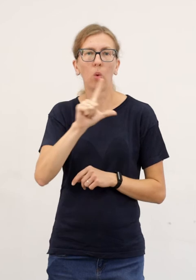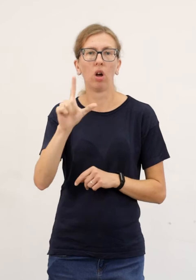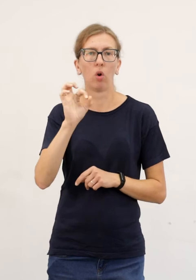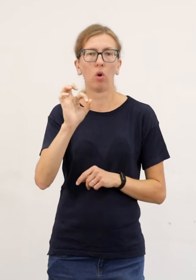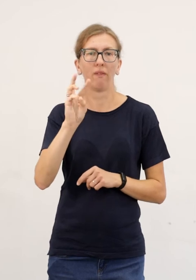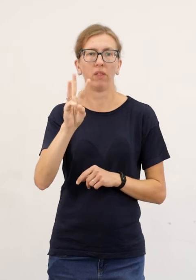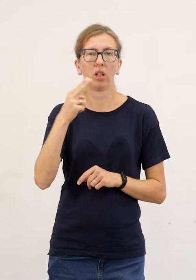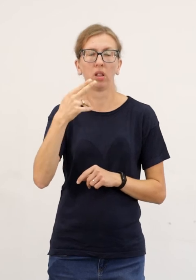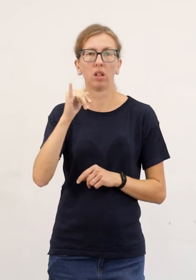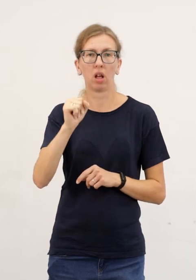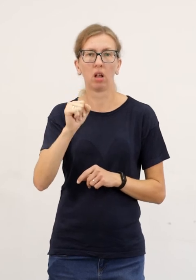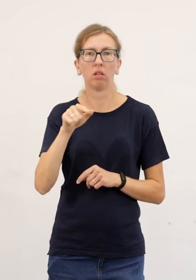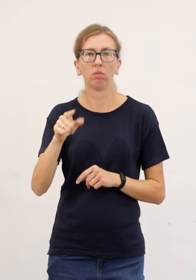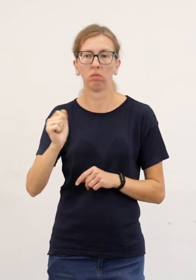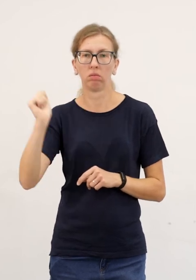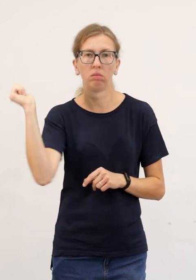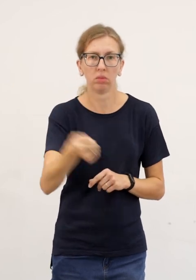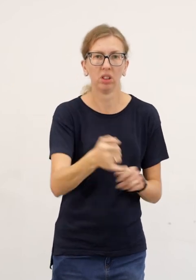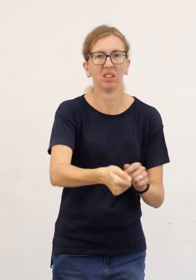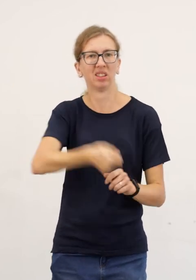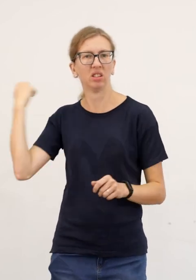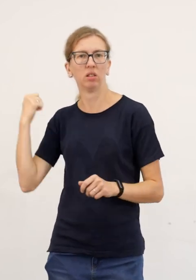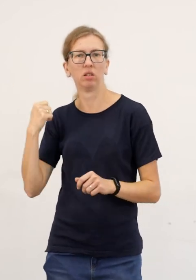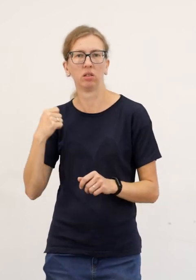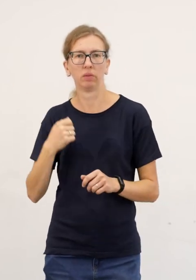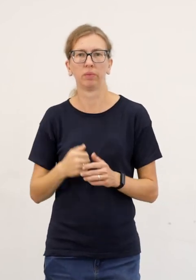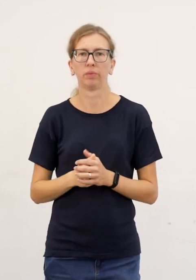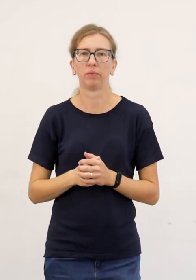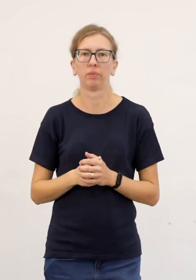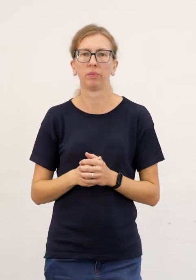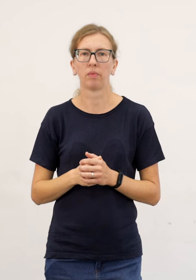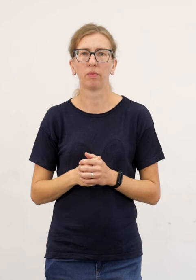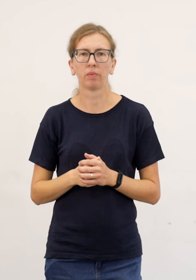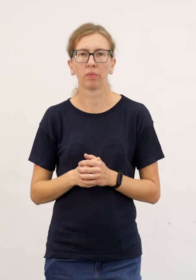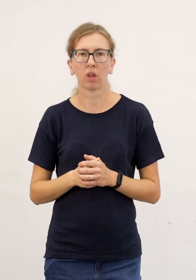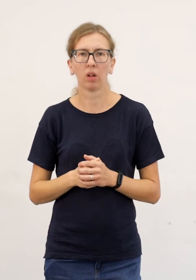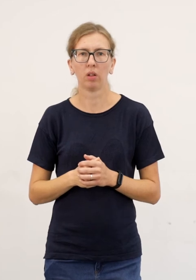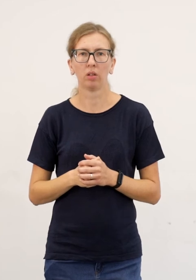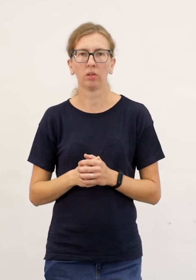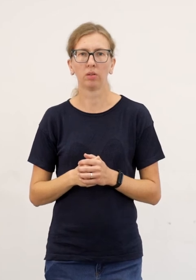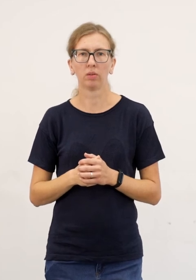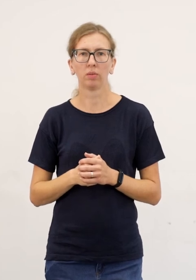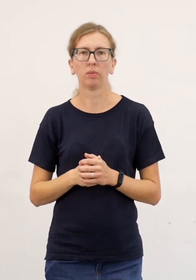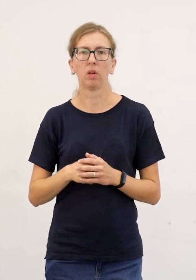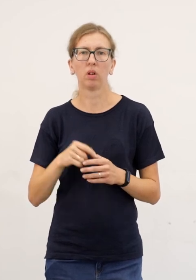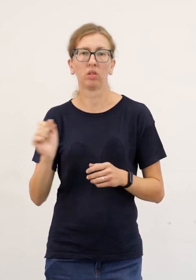Głównia, czyli ostrze, służyła do zadawania i odparowywania ciosów. Szabla była przenoszona w pochwie.